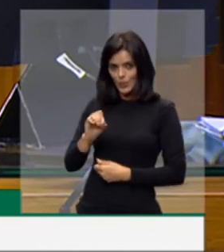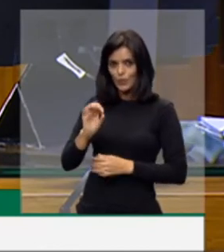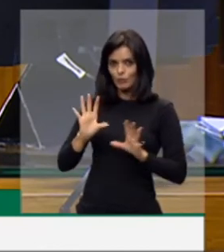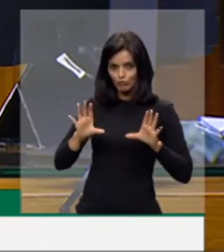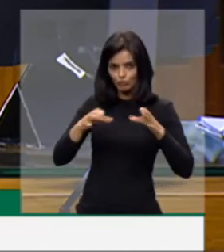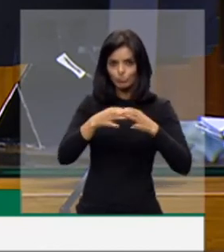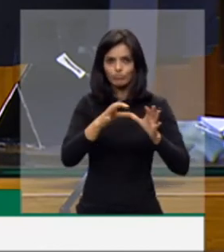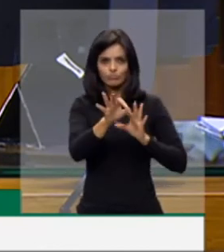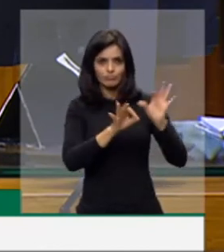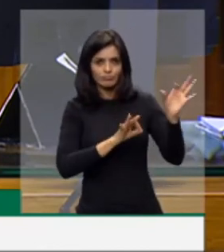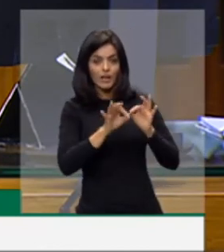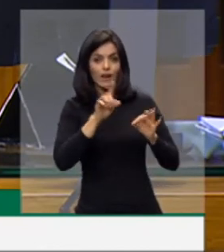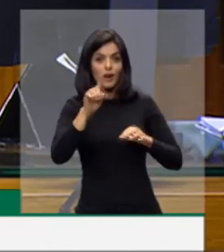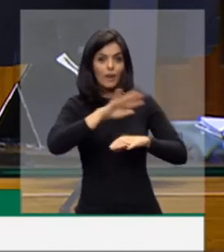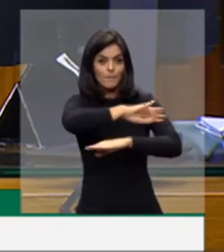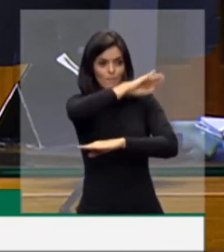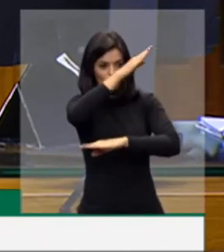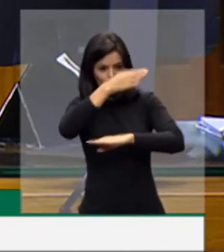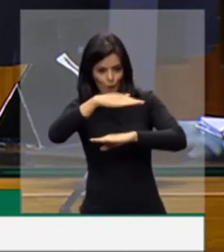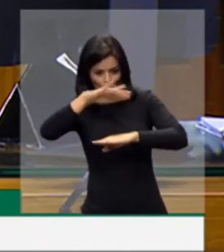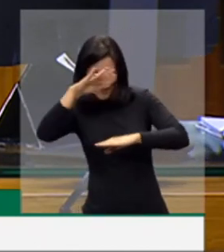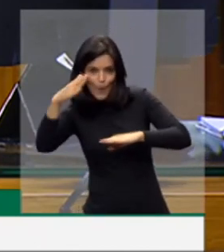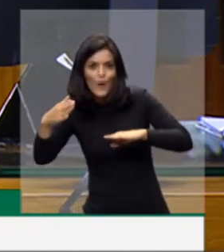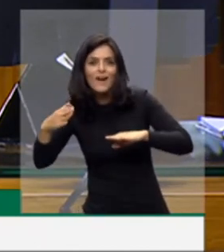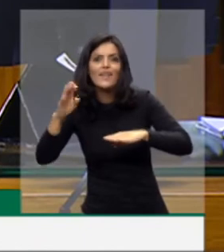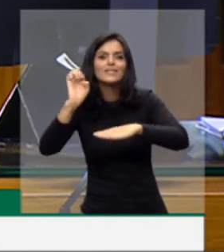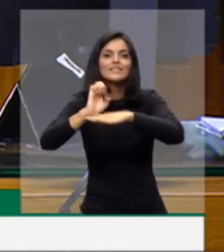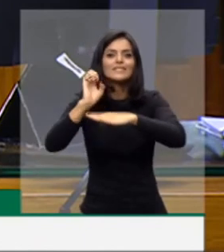FUTEBOL, PARABENIZAR A DIRETORIA DO RIO BRANCO, É UM BELÍSSIMO PROJETO QUE MUITO